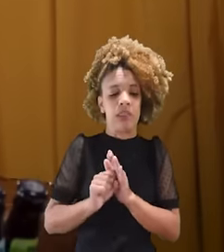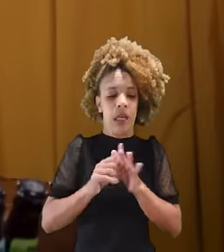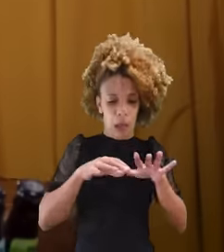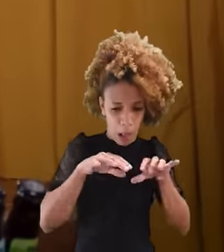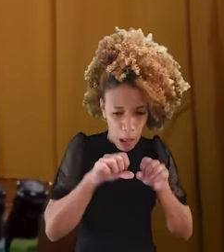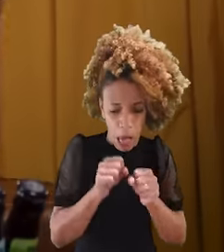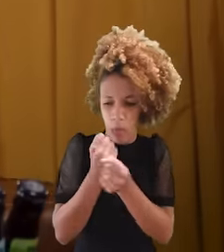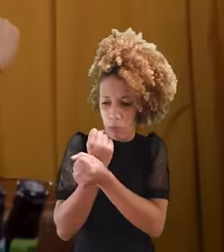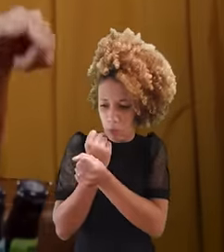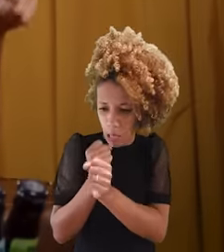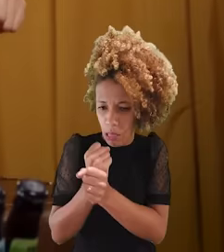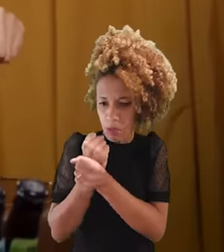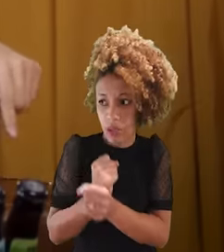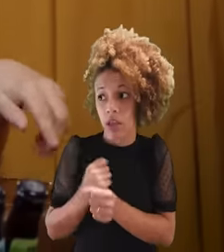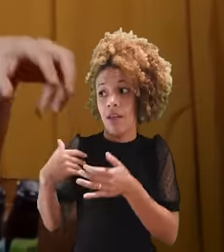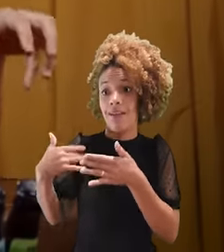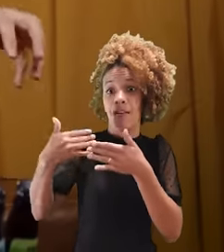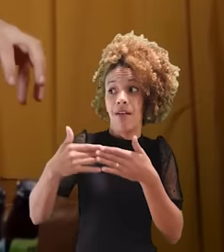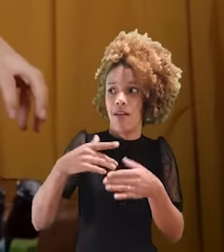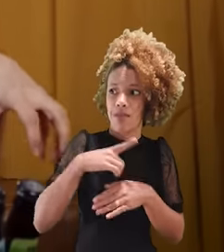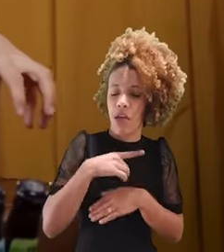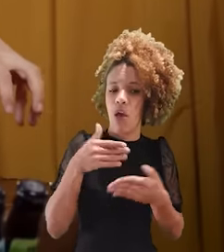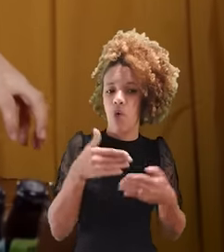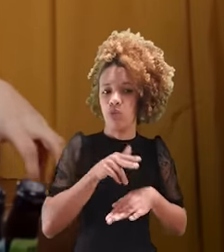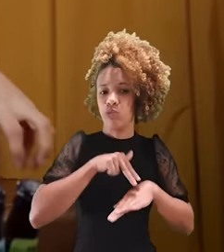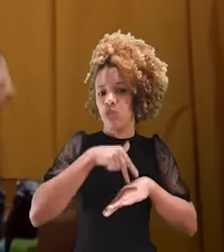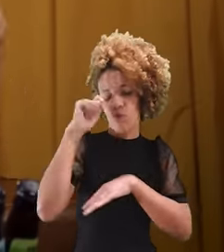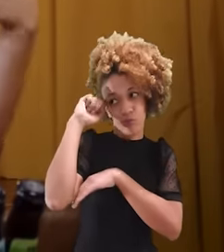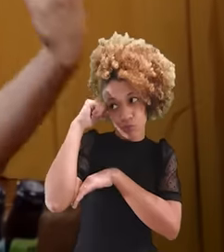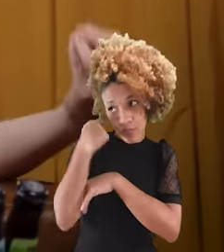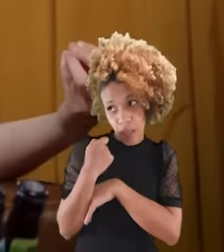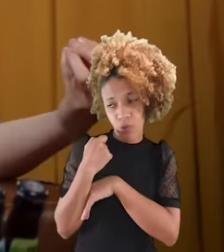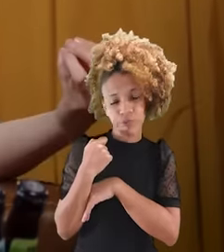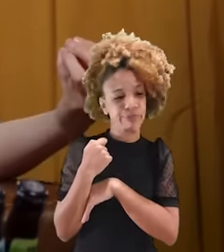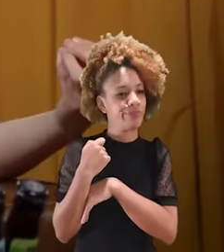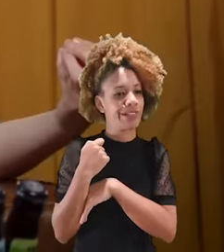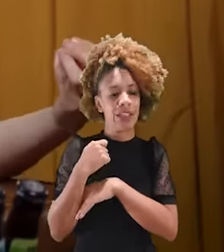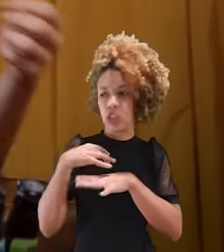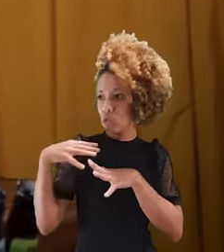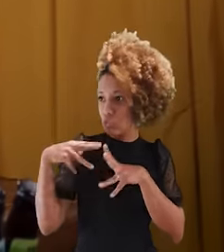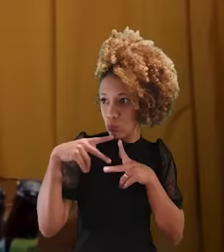explorando e que até hoje deixam os negros numa posição de injustiça em todos os âmbitos a gente